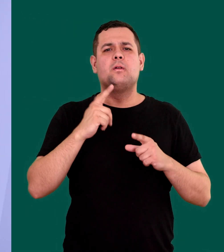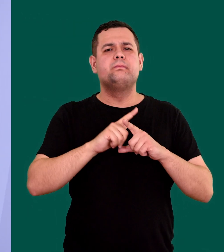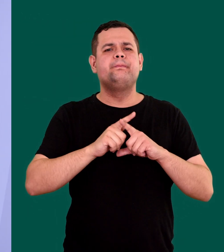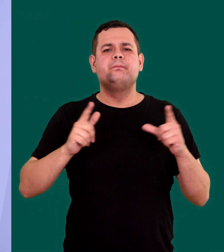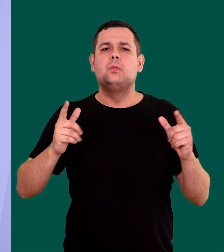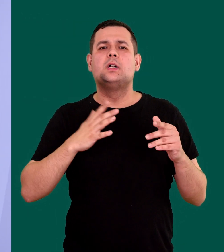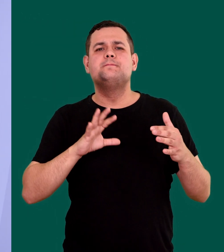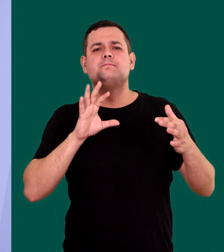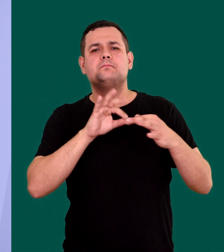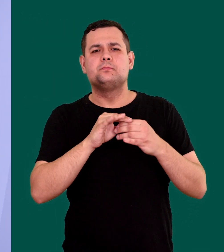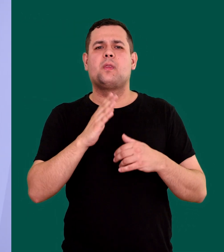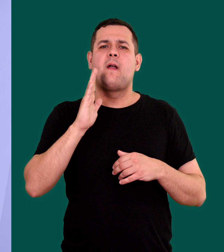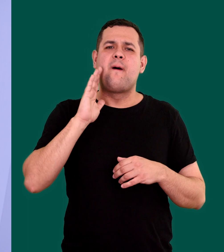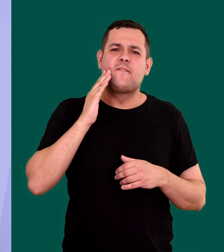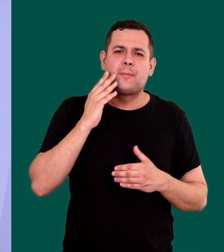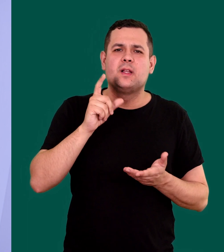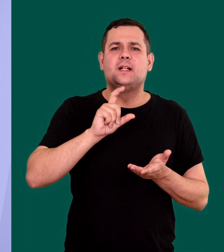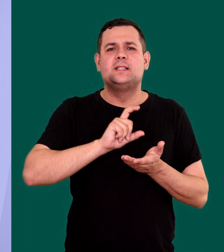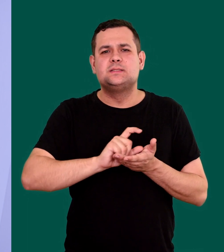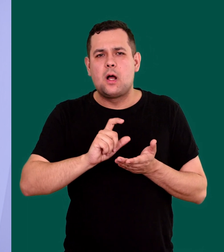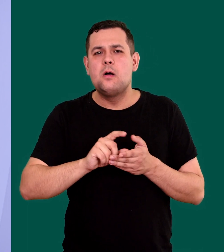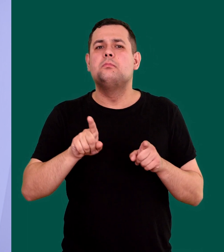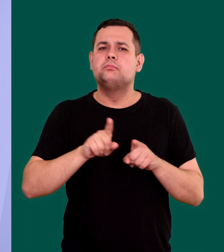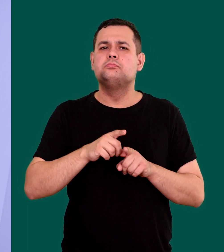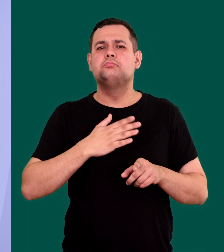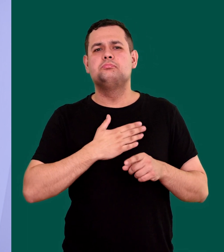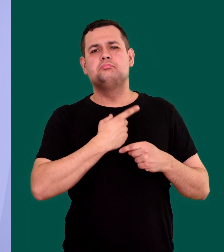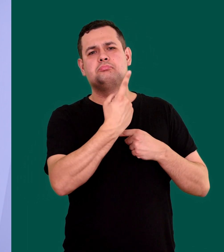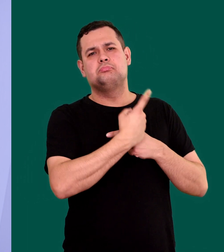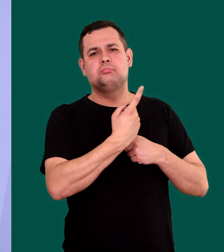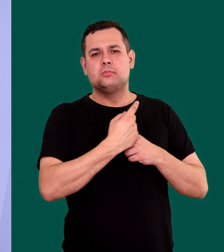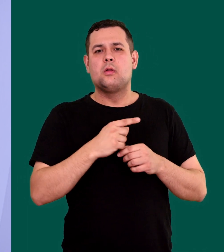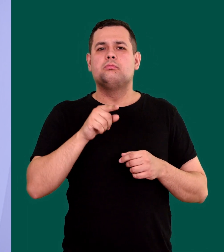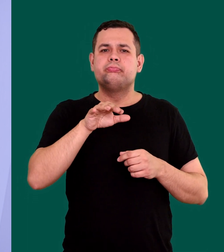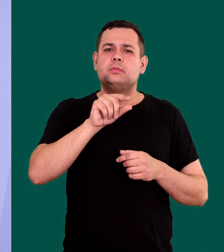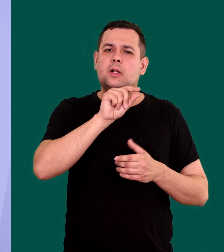Je to veľmi rôznorodé: cez LinkedIn, Facebook, Instagram a tiež cez moju dodávku,